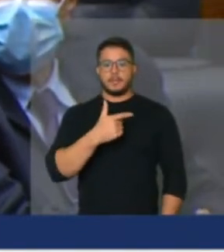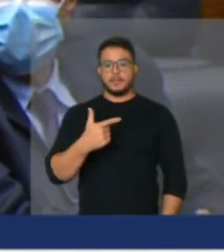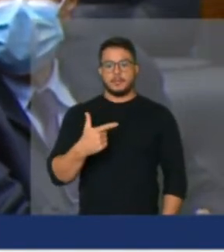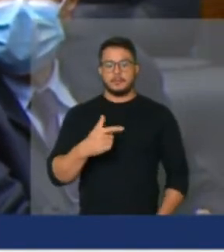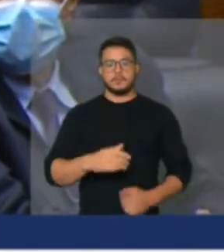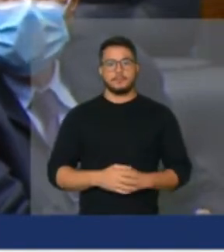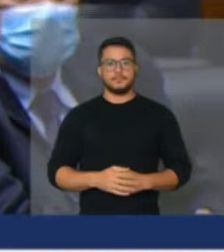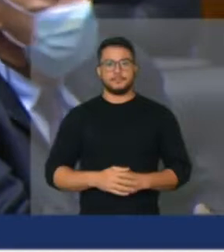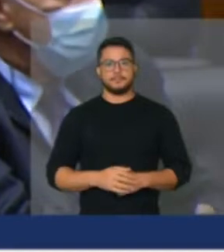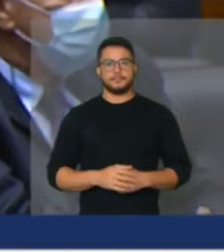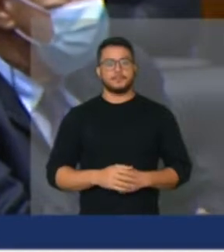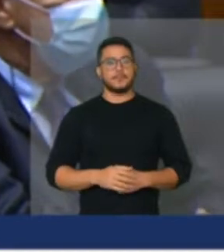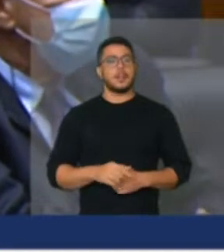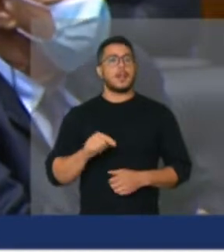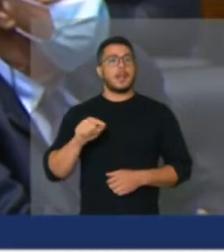QUEM A DEFENDIA. AS DISPOSIÇÕES NELA CONTIDAS